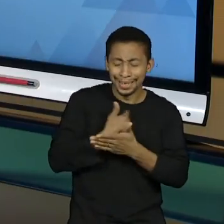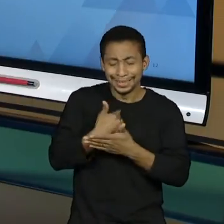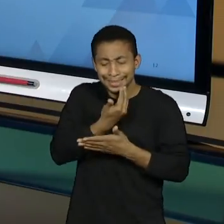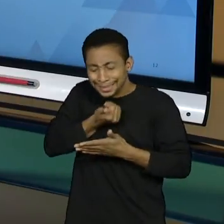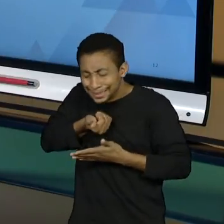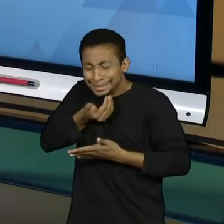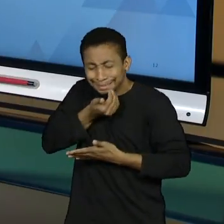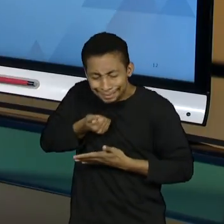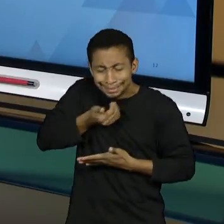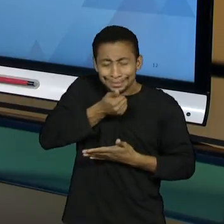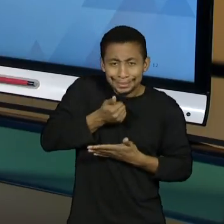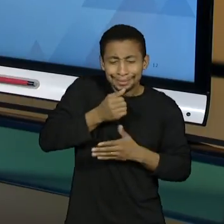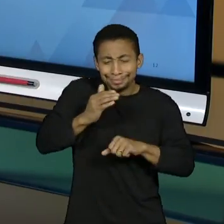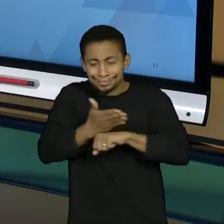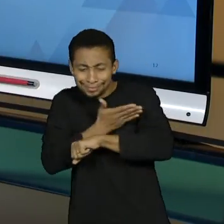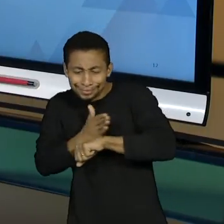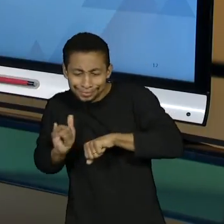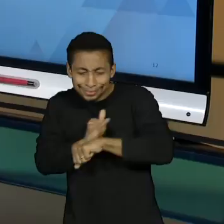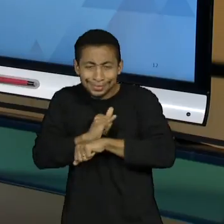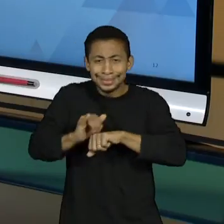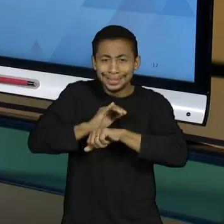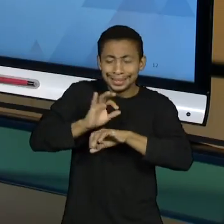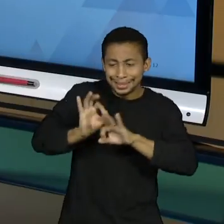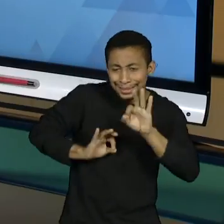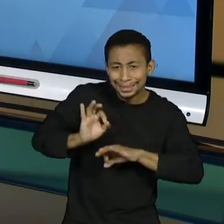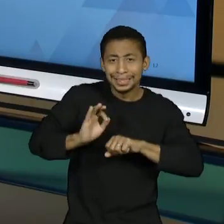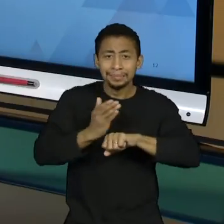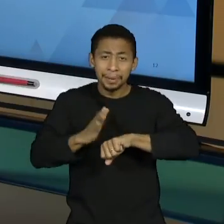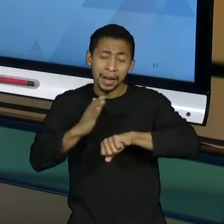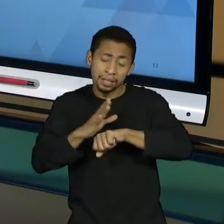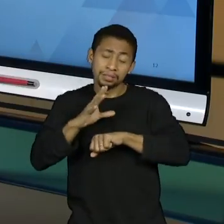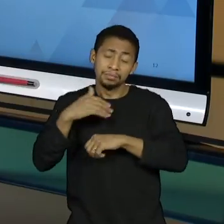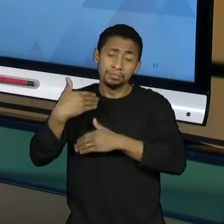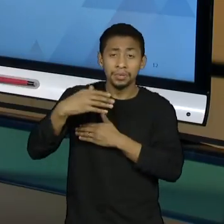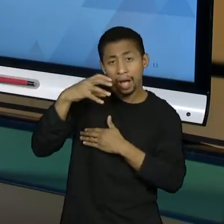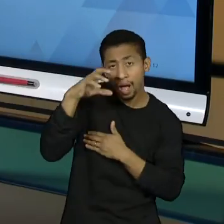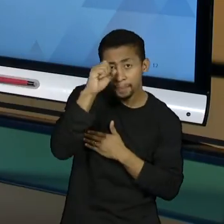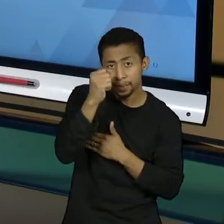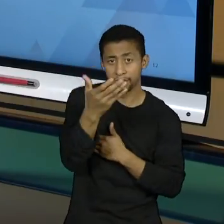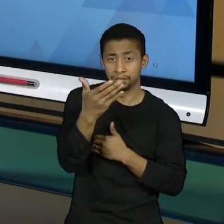ESTÁ NA UNIVERSIDADE, MENOS A GENTE ESPERA QUE VOCÊ ERRE QUANDO VOCÊ ESTIVER FORA. ENTÃO